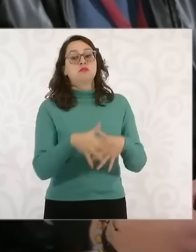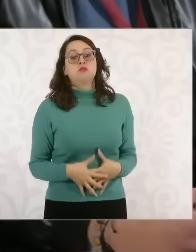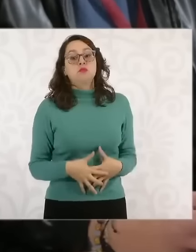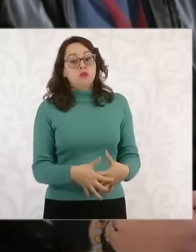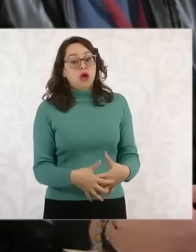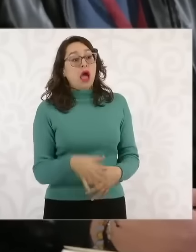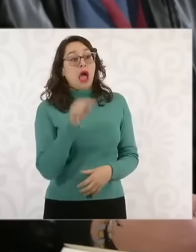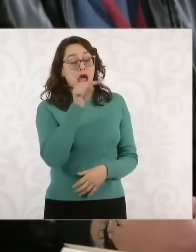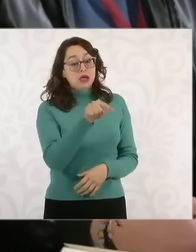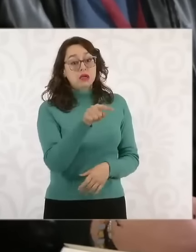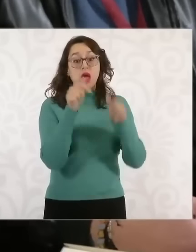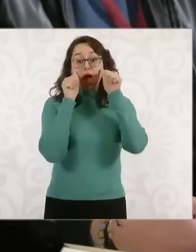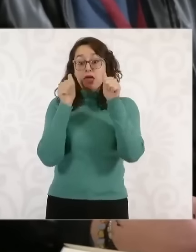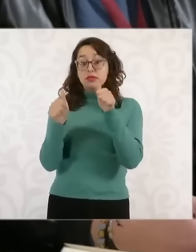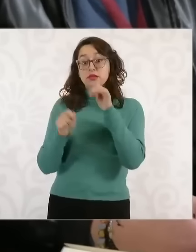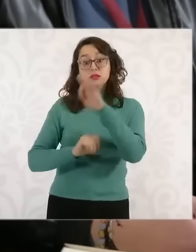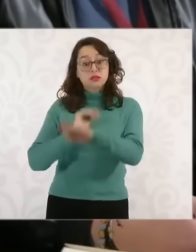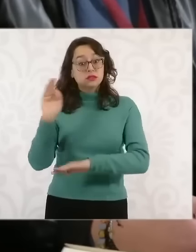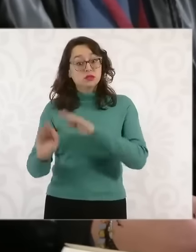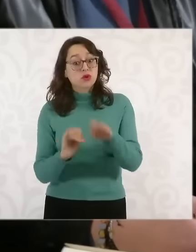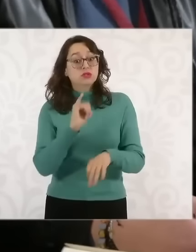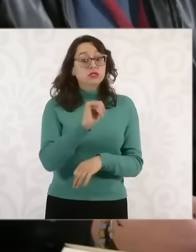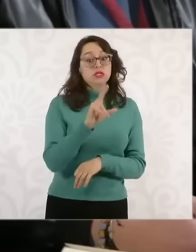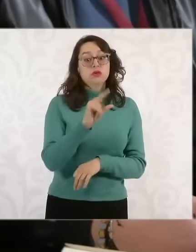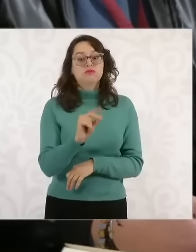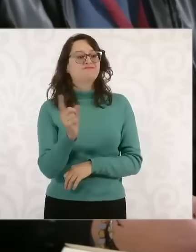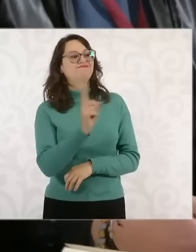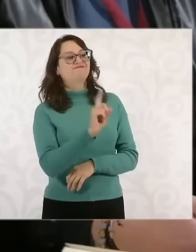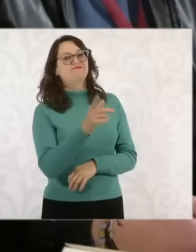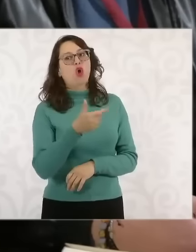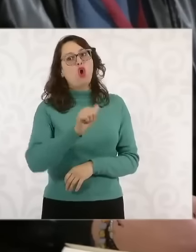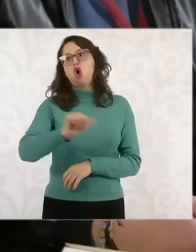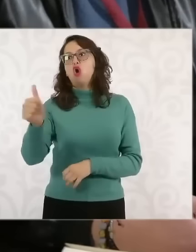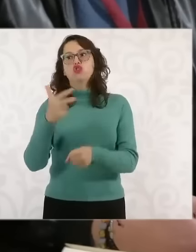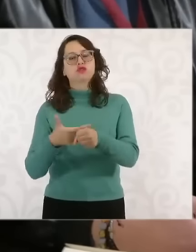esta clínica, le van a dar seguimiento, tendrá que regresar y sobre todo el tema de saber si